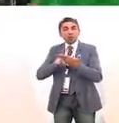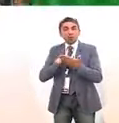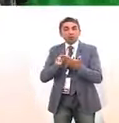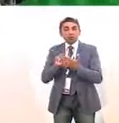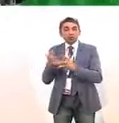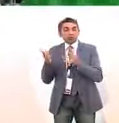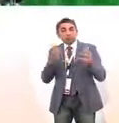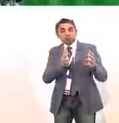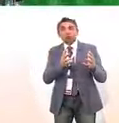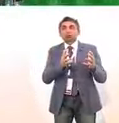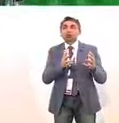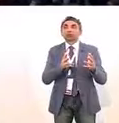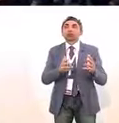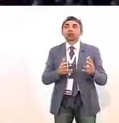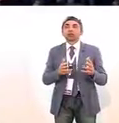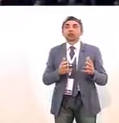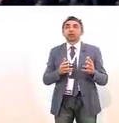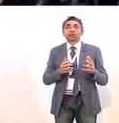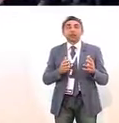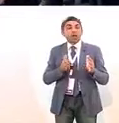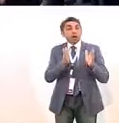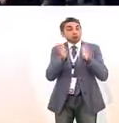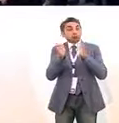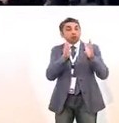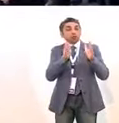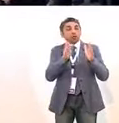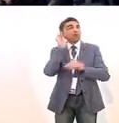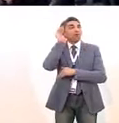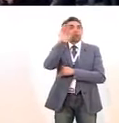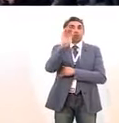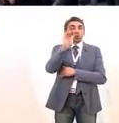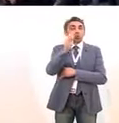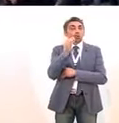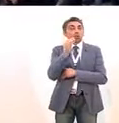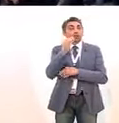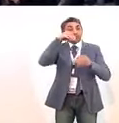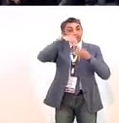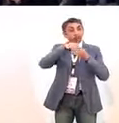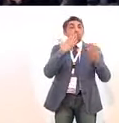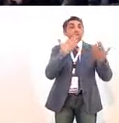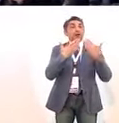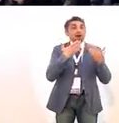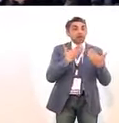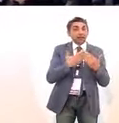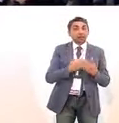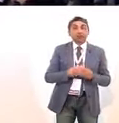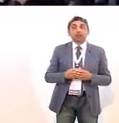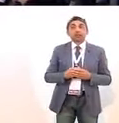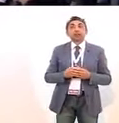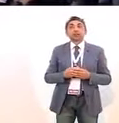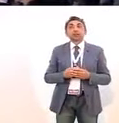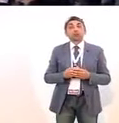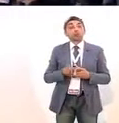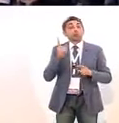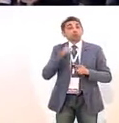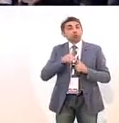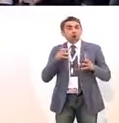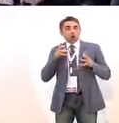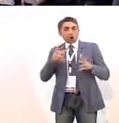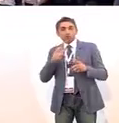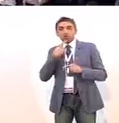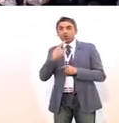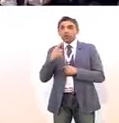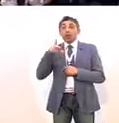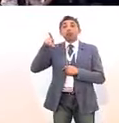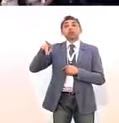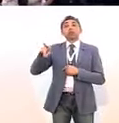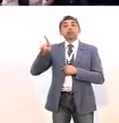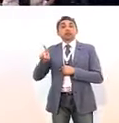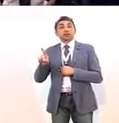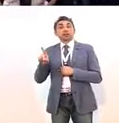pezzi di futuro dentro al Parlamento, avendo il coraggio e la forza di dire che il Pd non